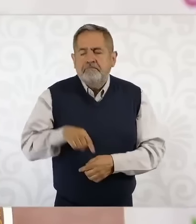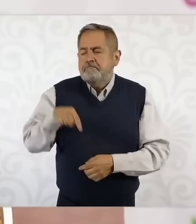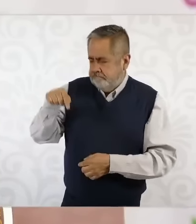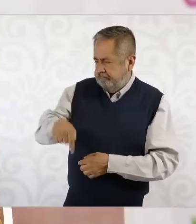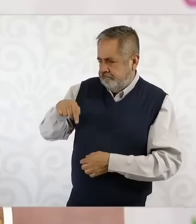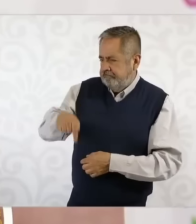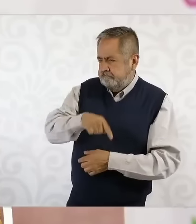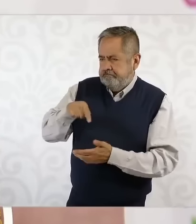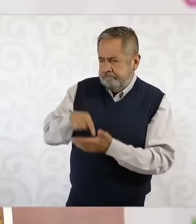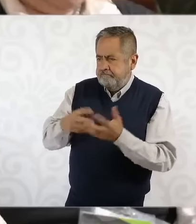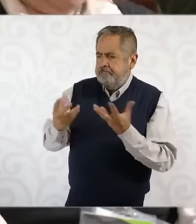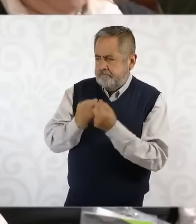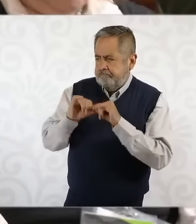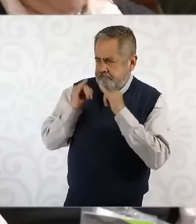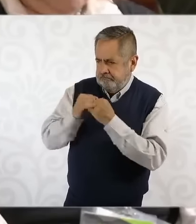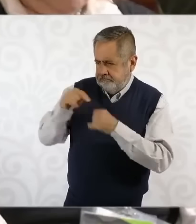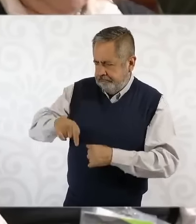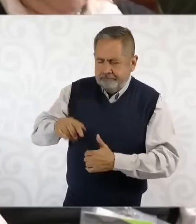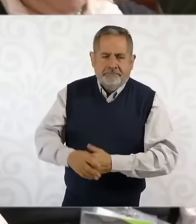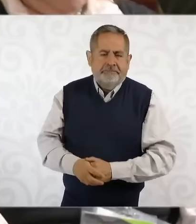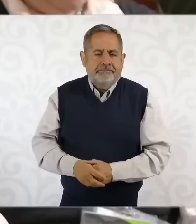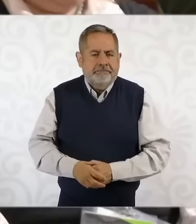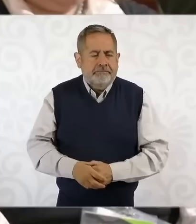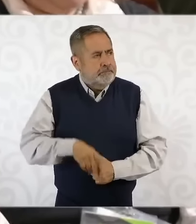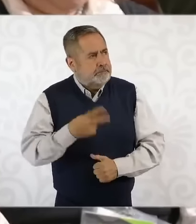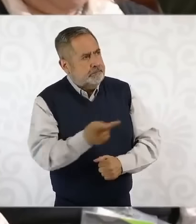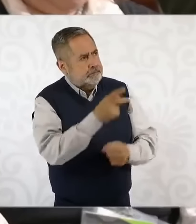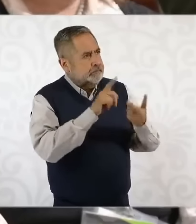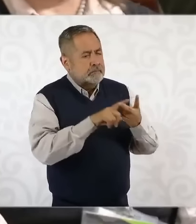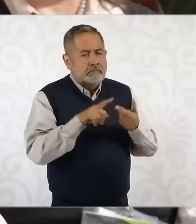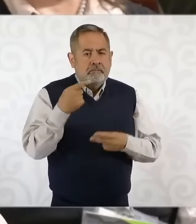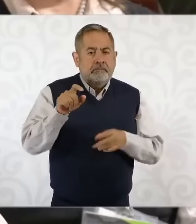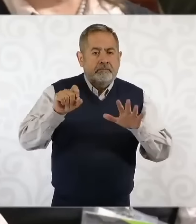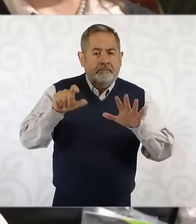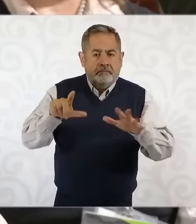En una segunda pregunta, presidenta, el próximo 27 de junio se vence el plazo de o se estaría